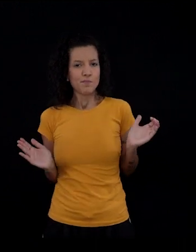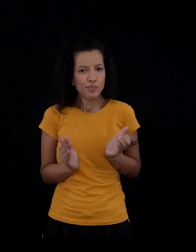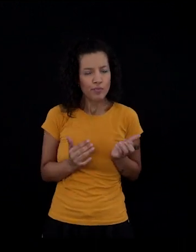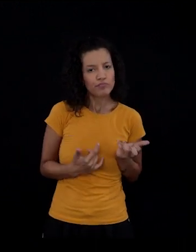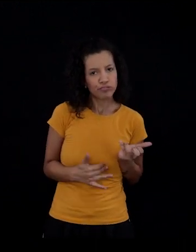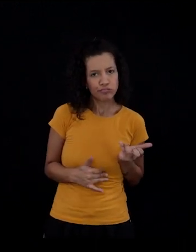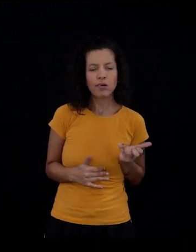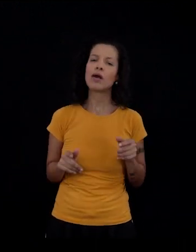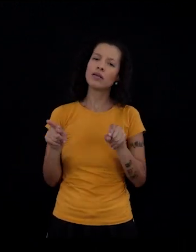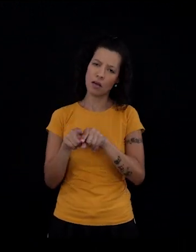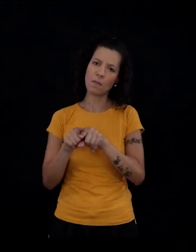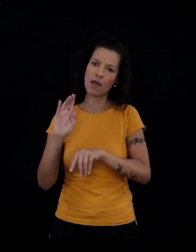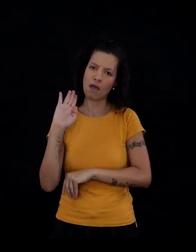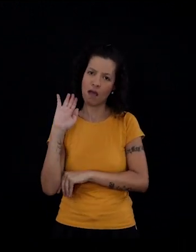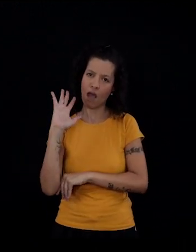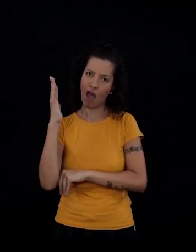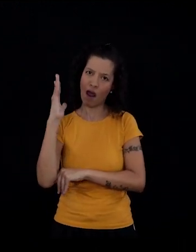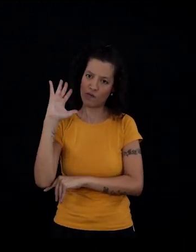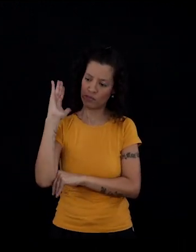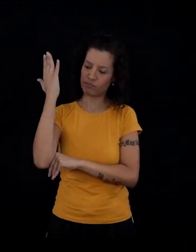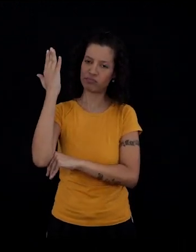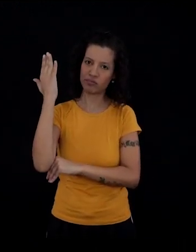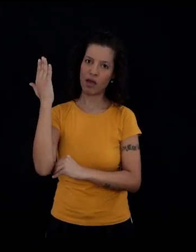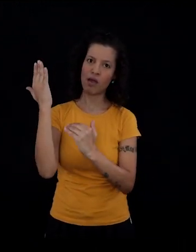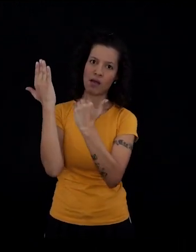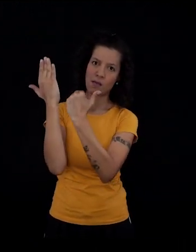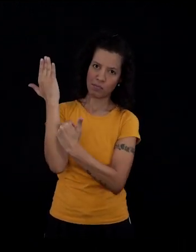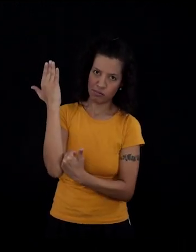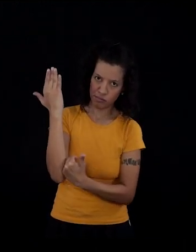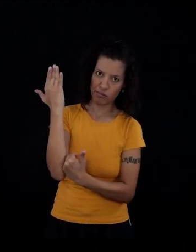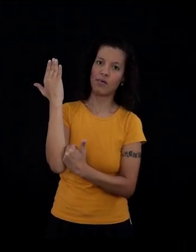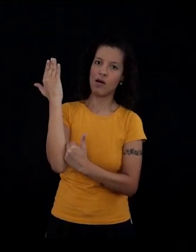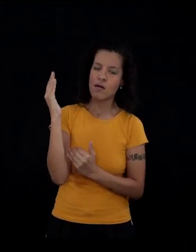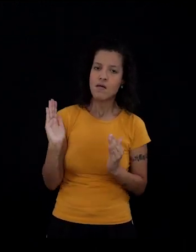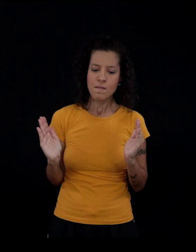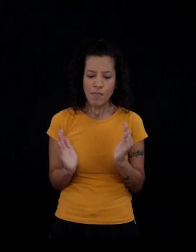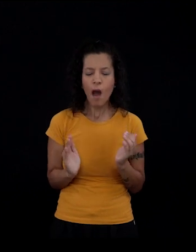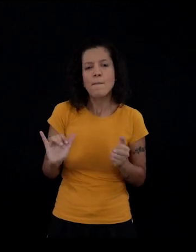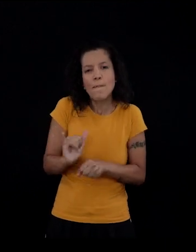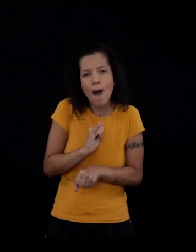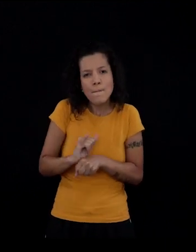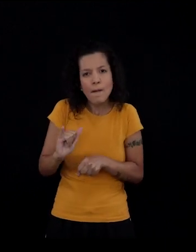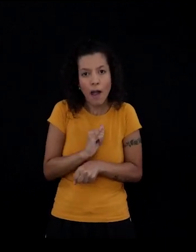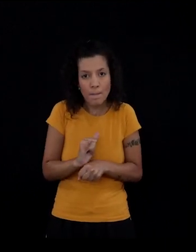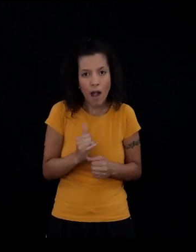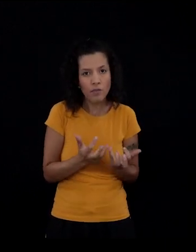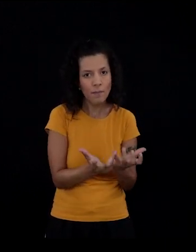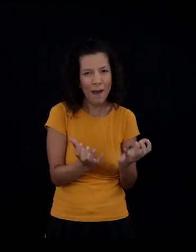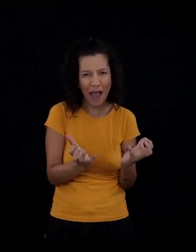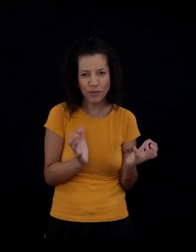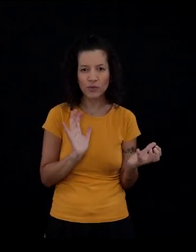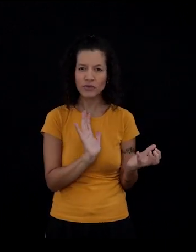de tronco de árvore também, onde eles desenhavam ali no tronco de árvore, deixavam alguns dias lá no mato